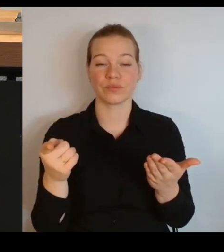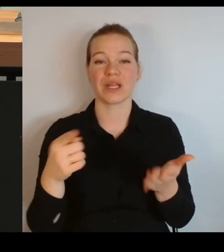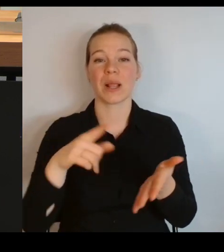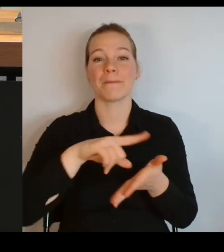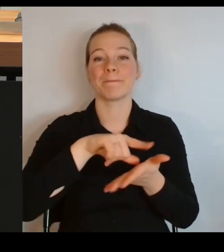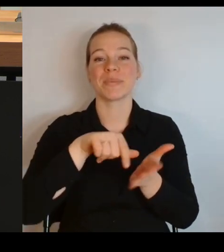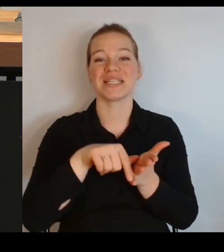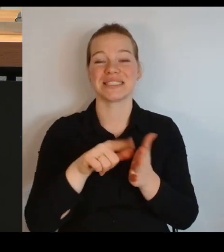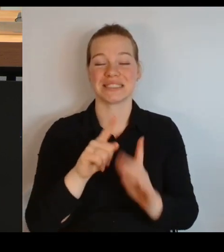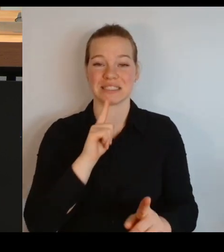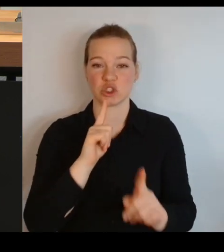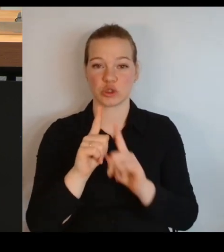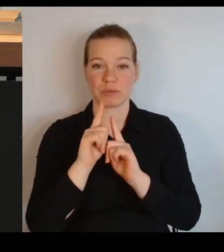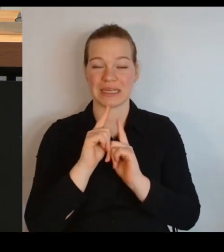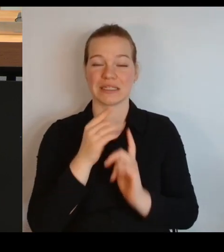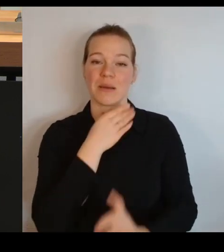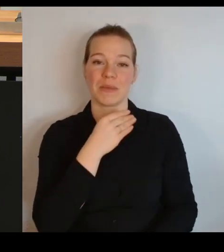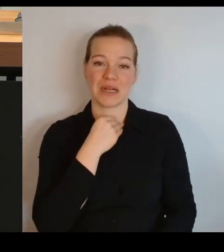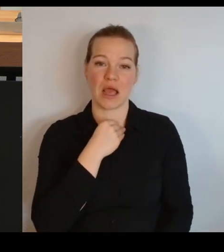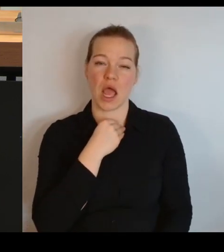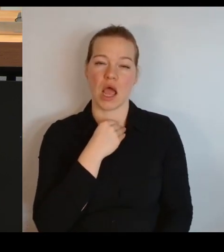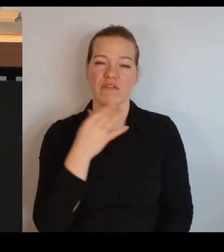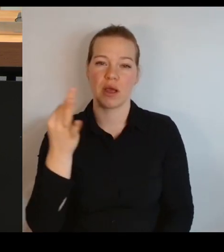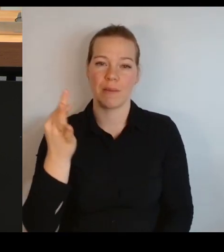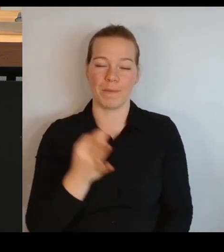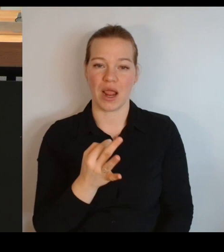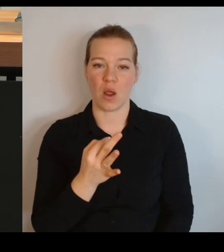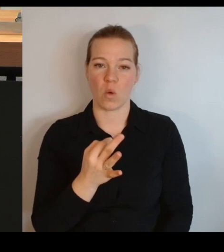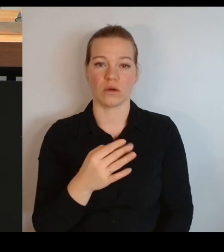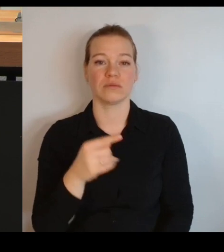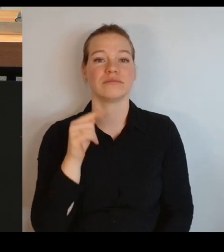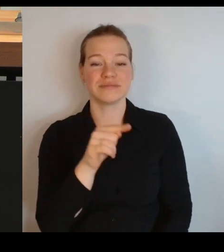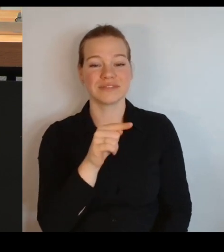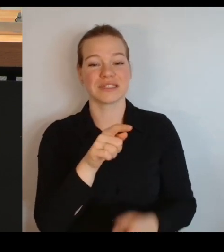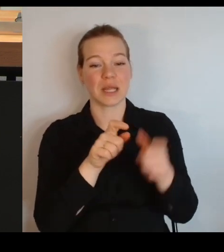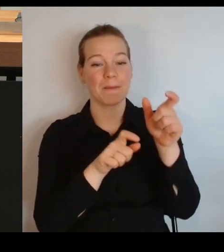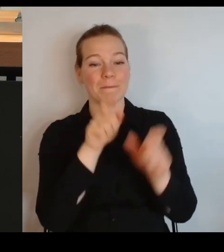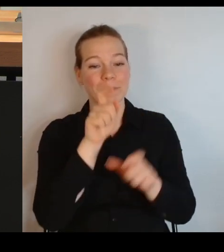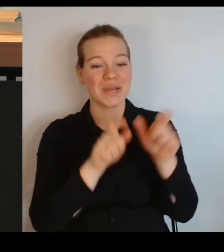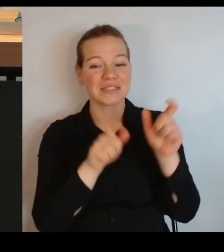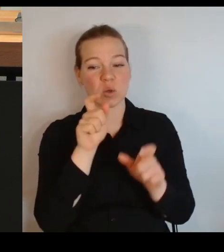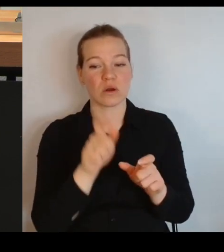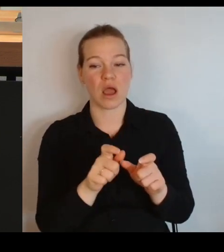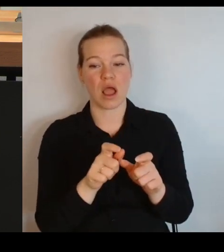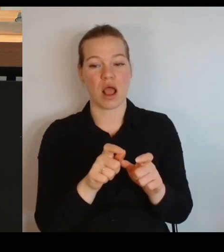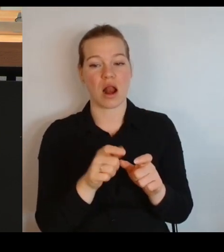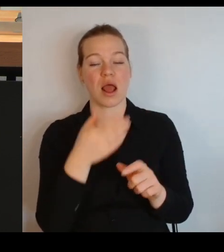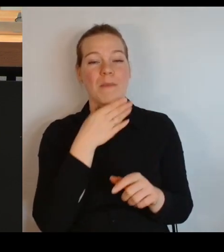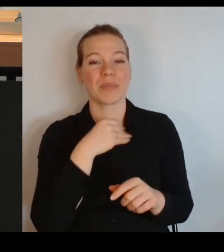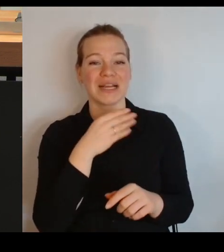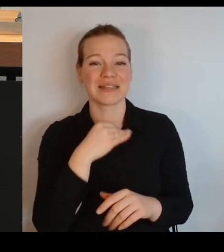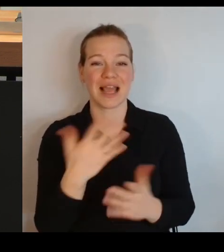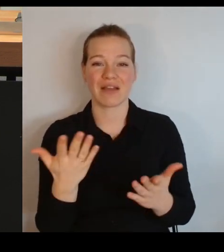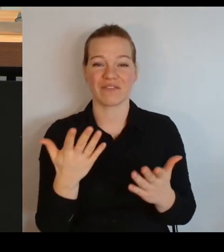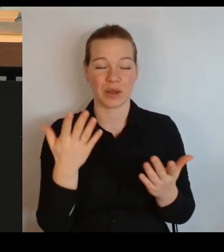Senatsverwaltungen gucken, welches Personal sie haben und was sie zeitlich befristet abordnen können